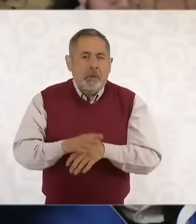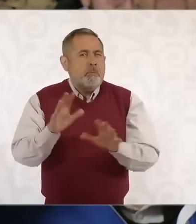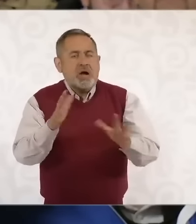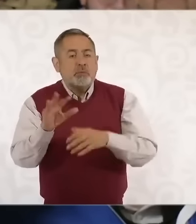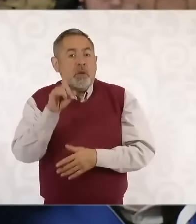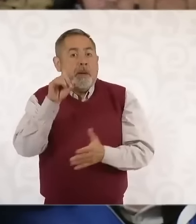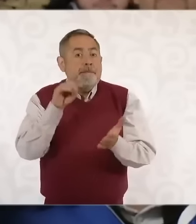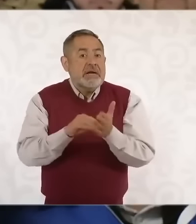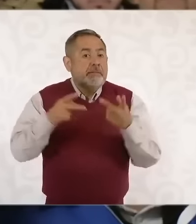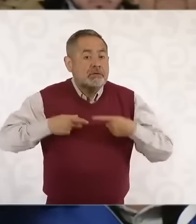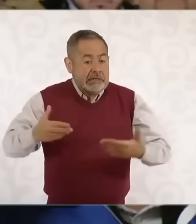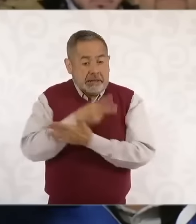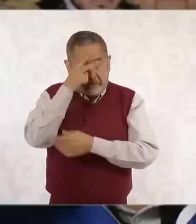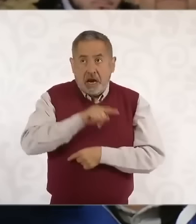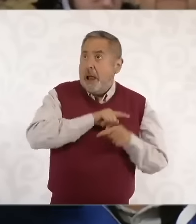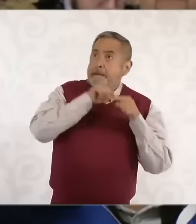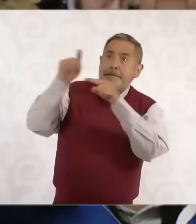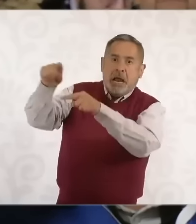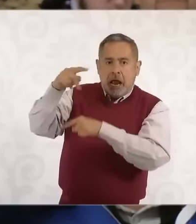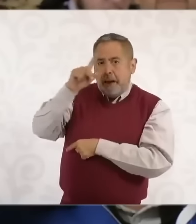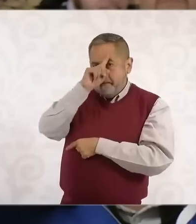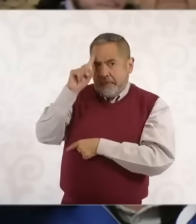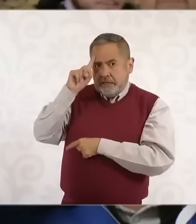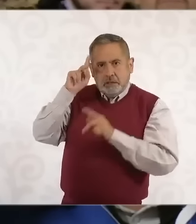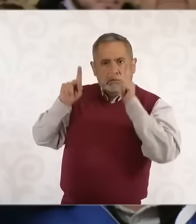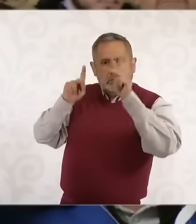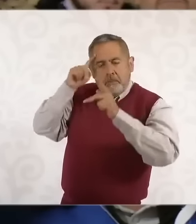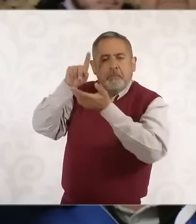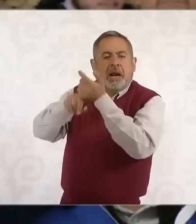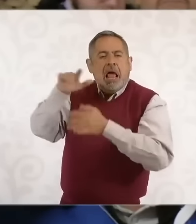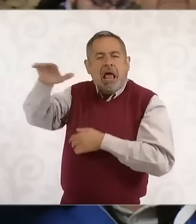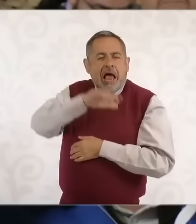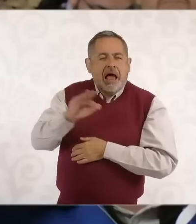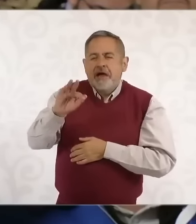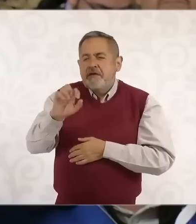en Madrid. ¿Qué otras acciones de control tienen contempladas para que no se deteriore la imagen